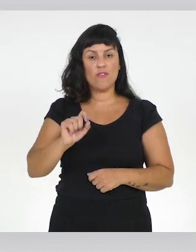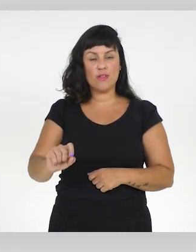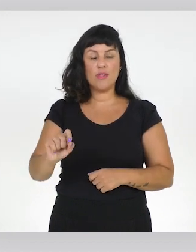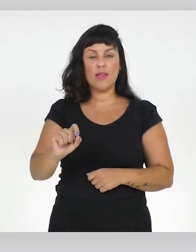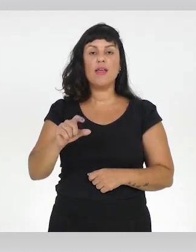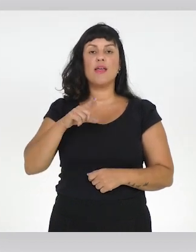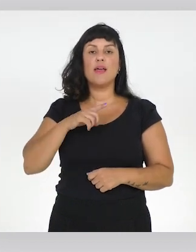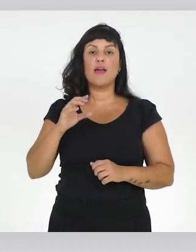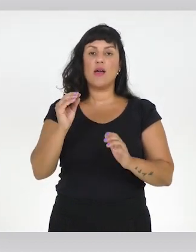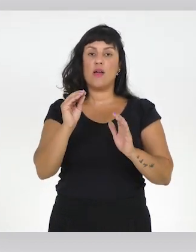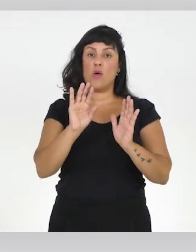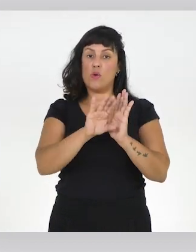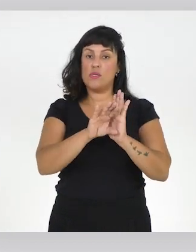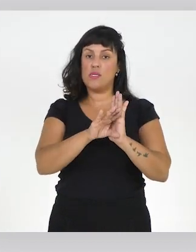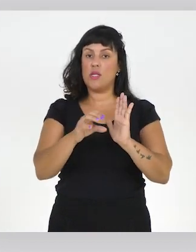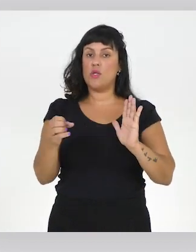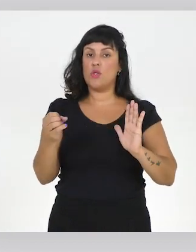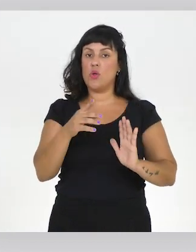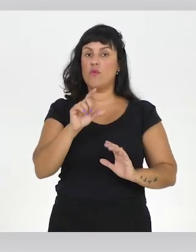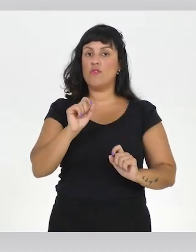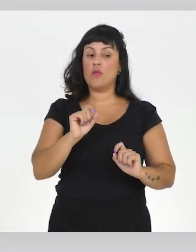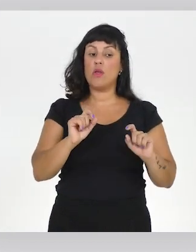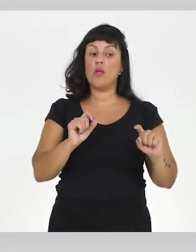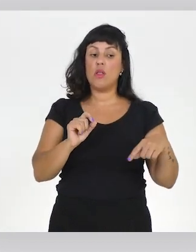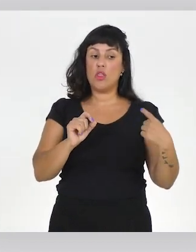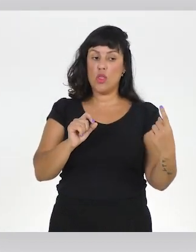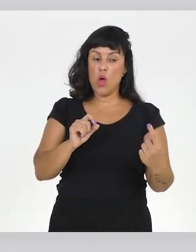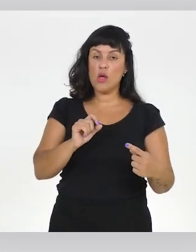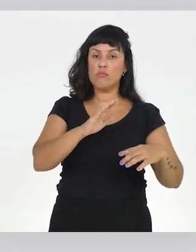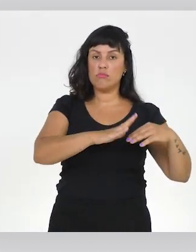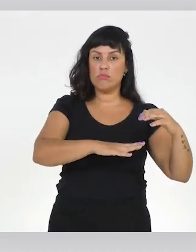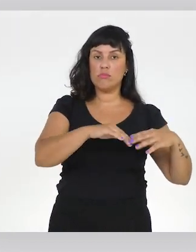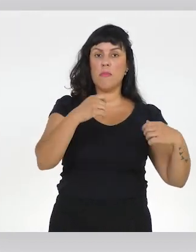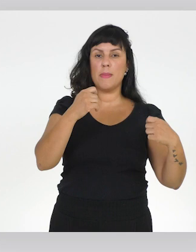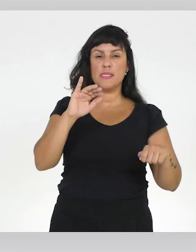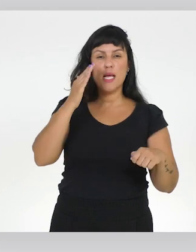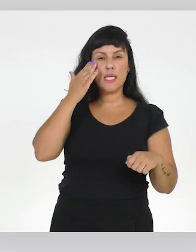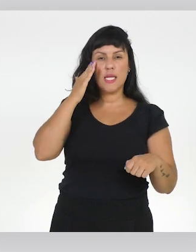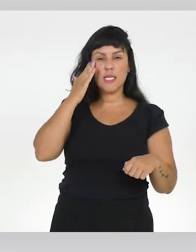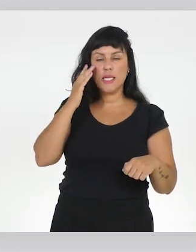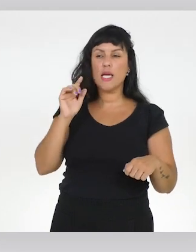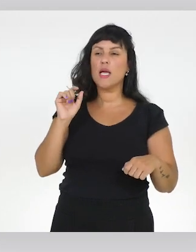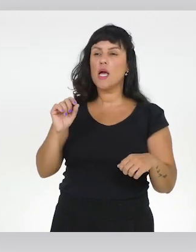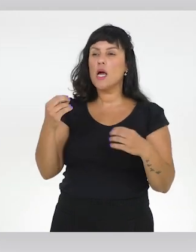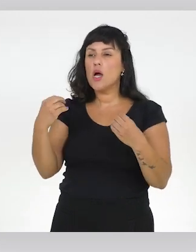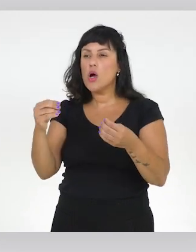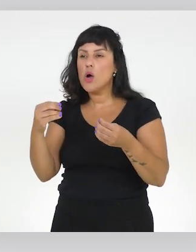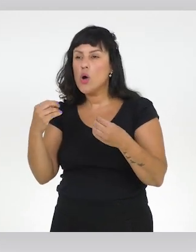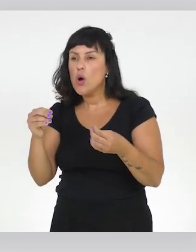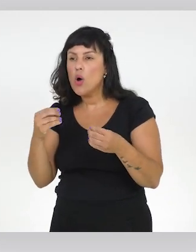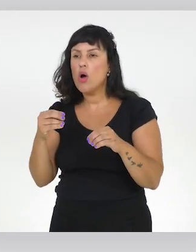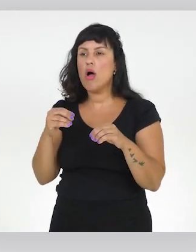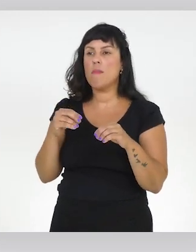compreender os mecanismos da dor para que possamos escolher intervenções